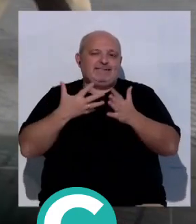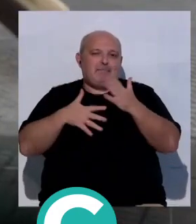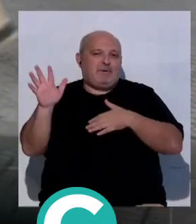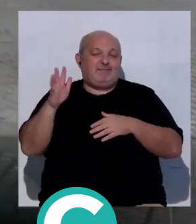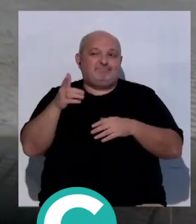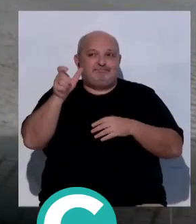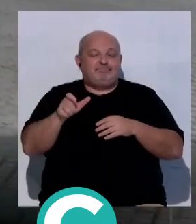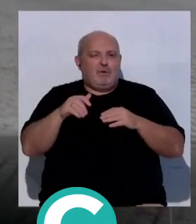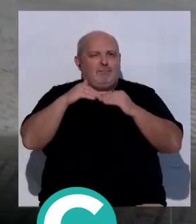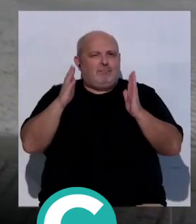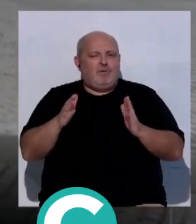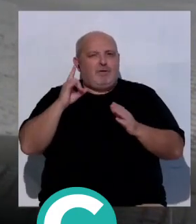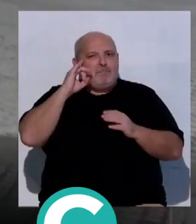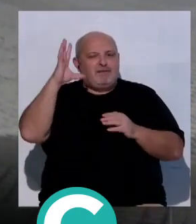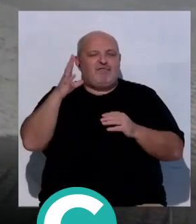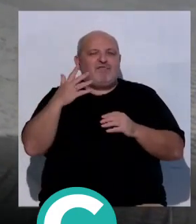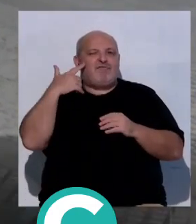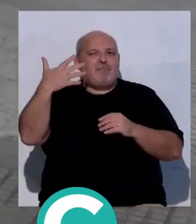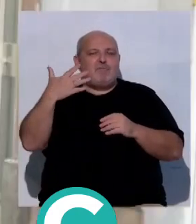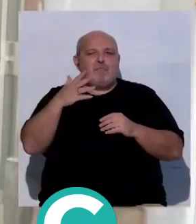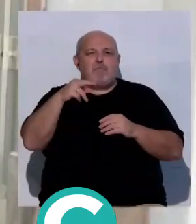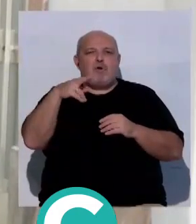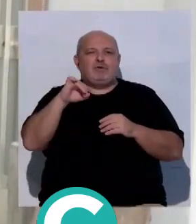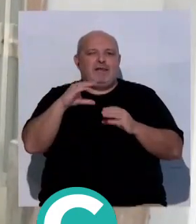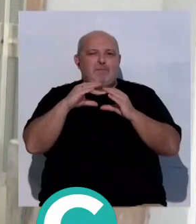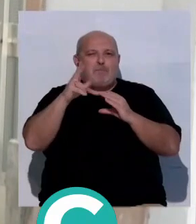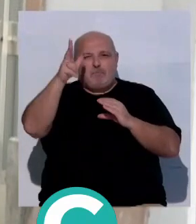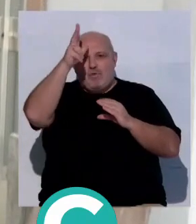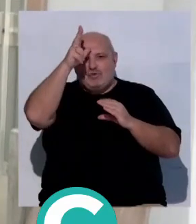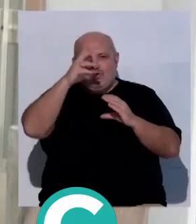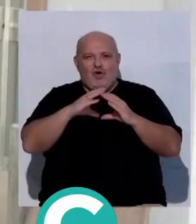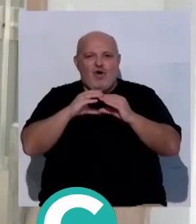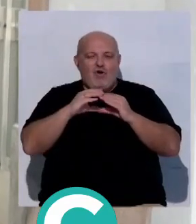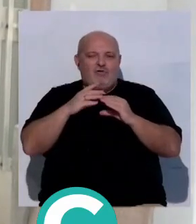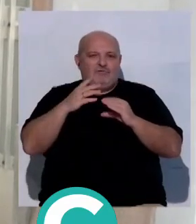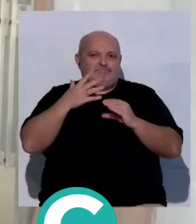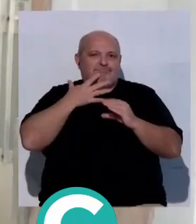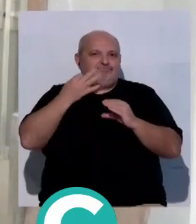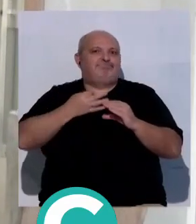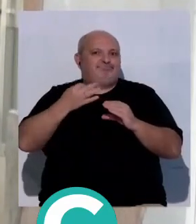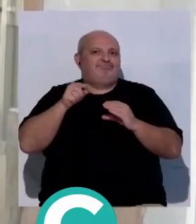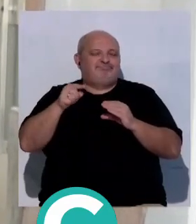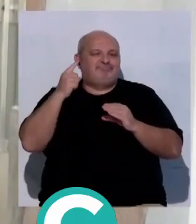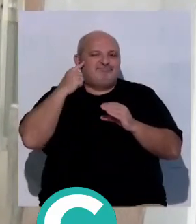establecimiento que inventó el famoso ponti uno de los platos sin duda que fue más conocido de